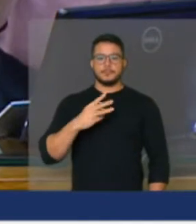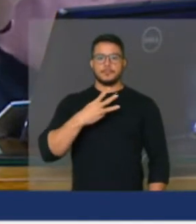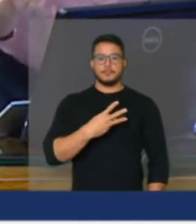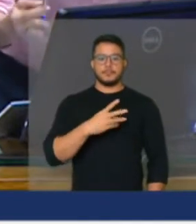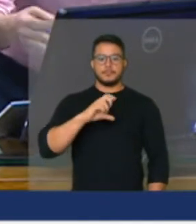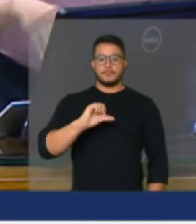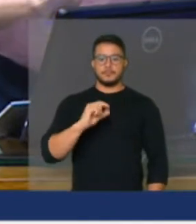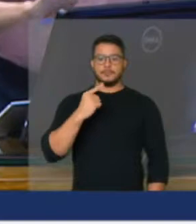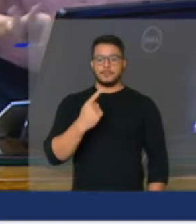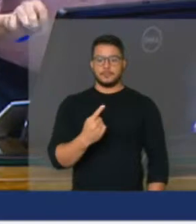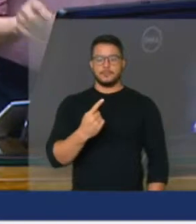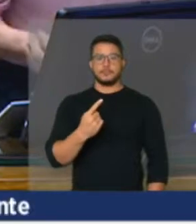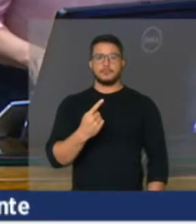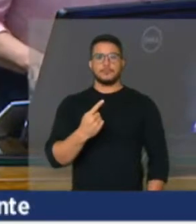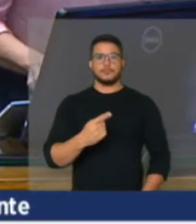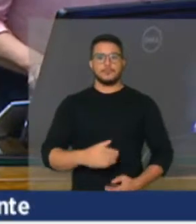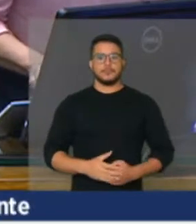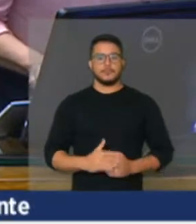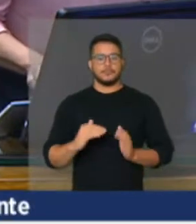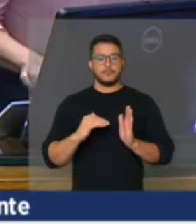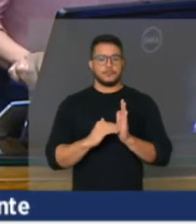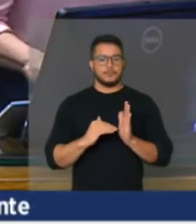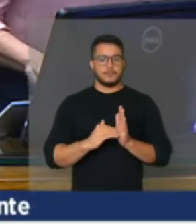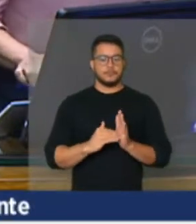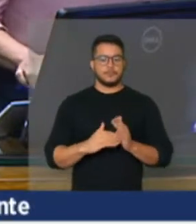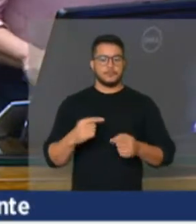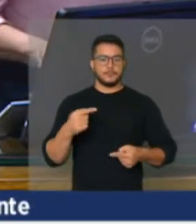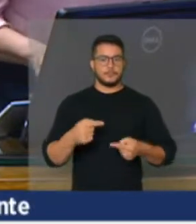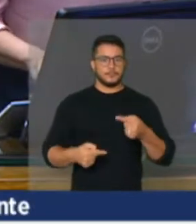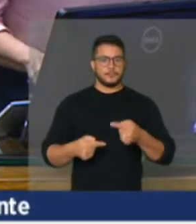TURNO DA PROPOSTA DE EMENDA DA CONSTITUIÇÃO NÚMERO 391 DE